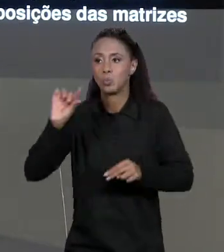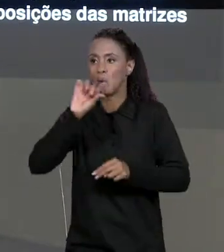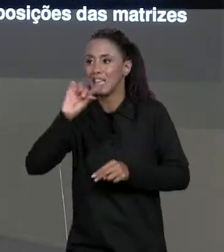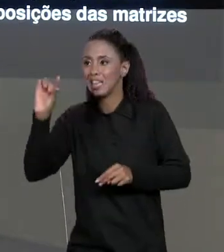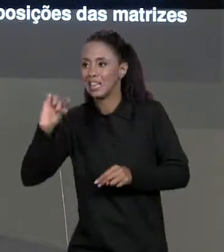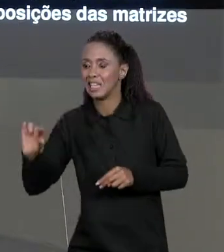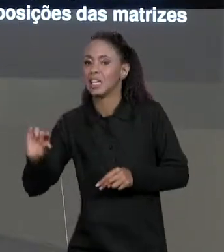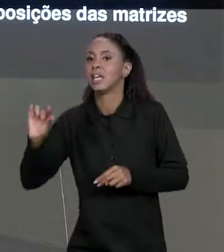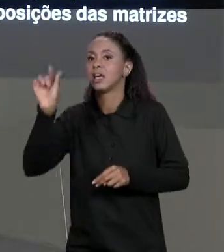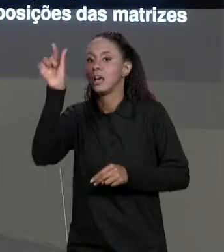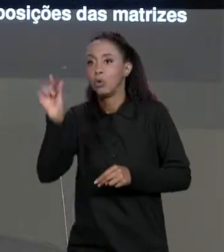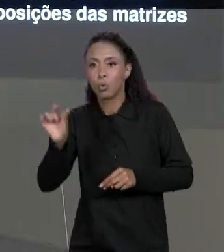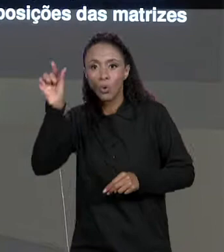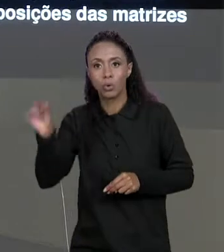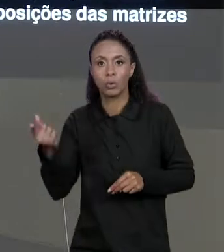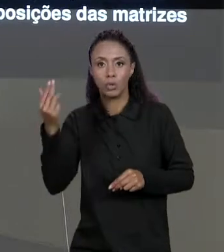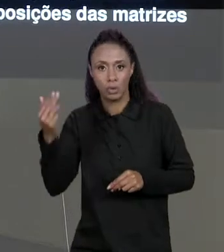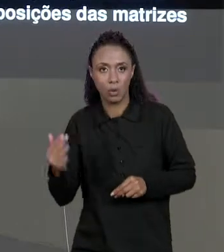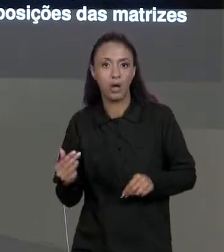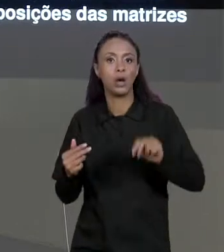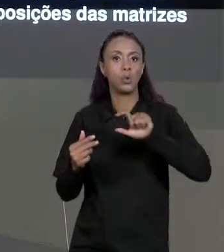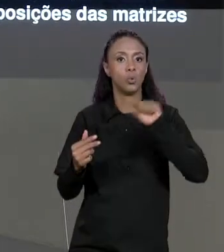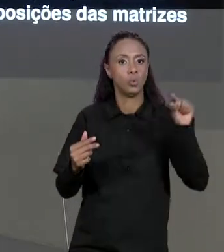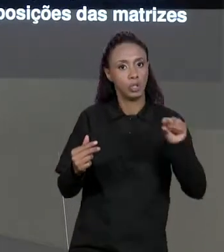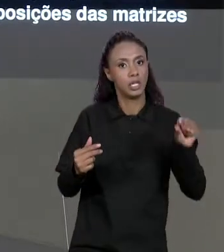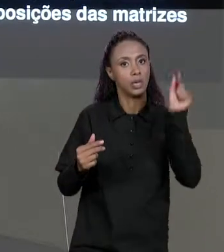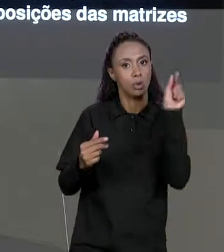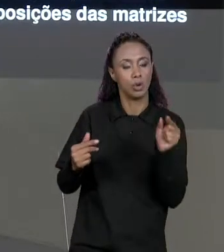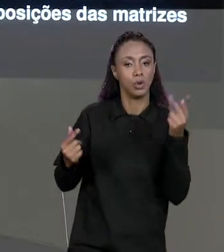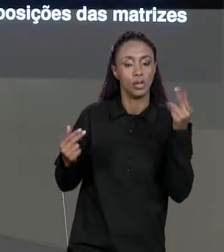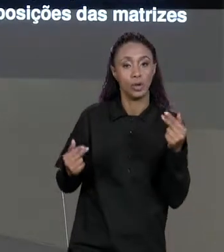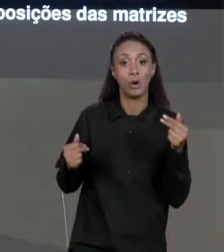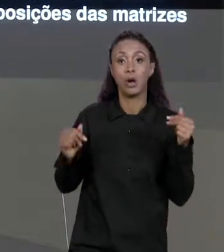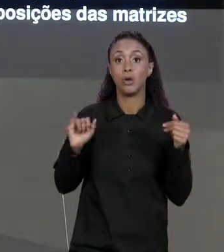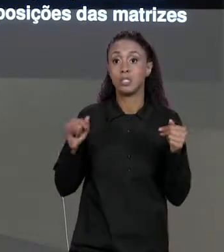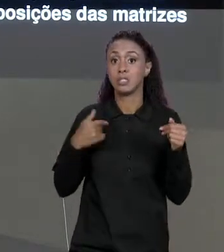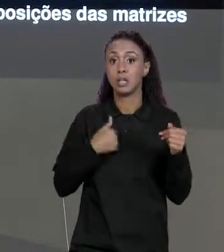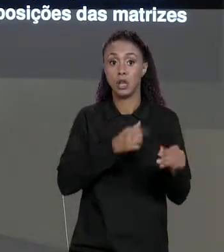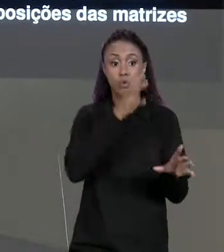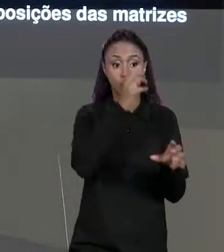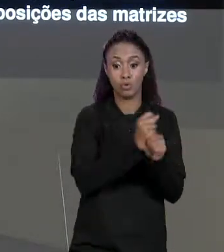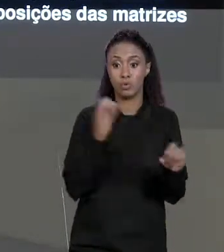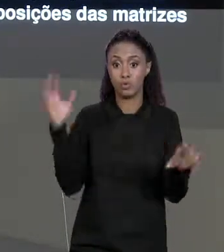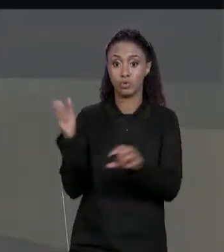COLUNAS ONDE EM CADA POSIÇÃO DESSA MATRIZ RESULTANTE A GENTE VAI TER O VALOR DAS